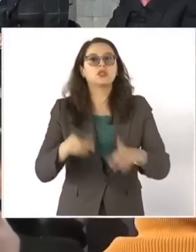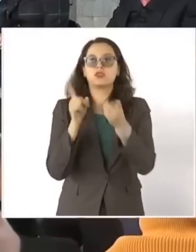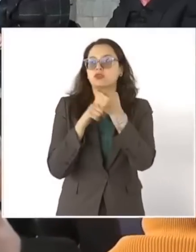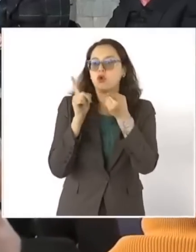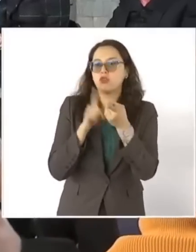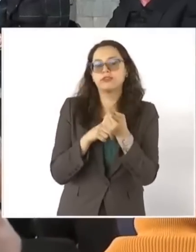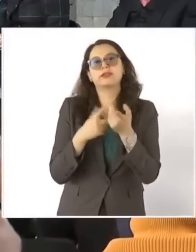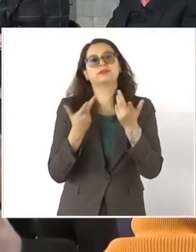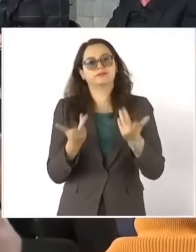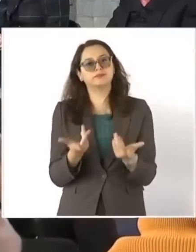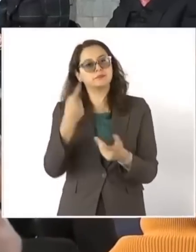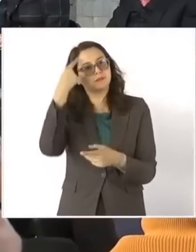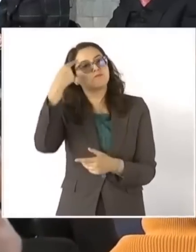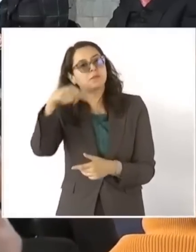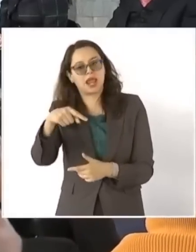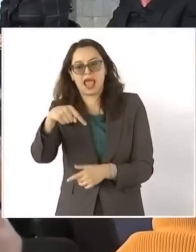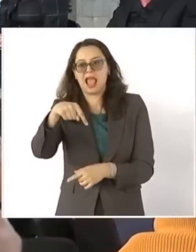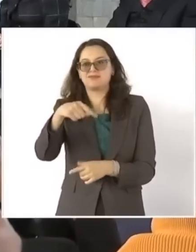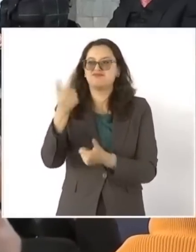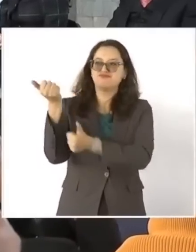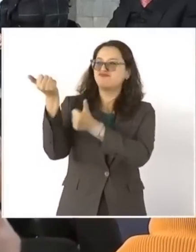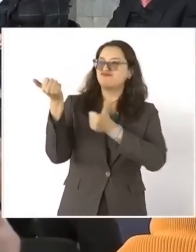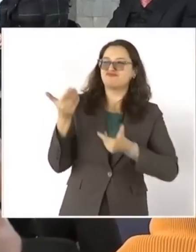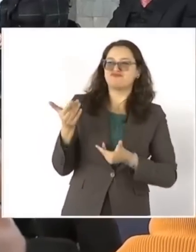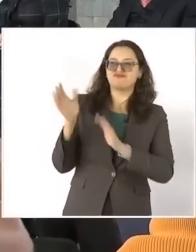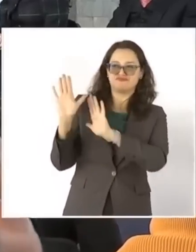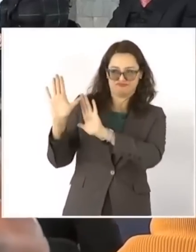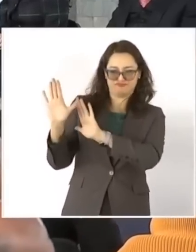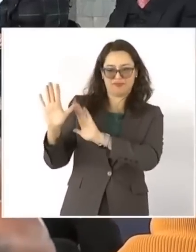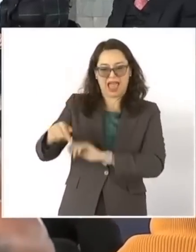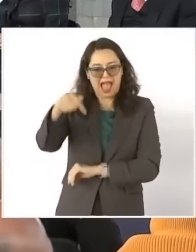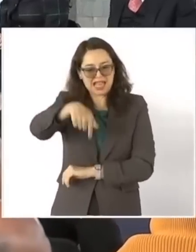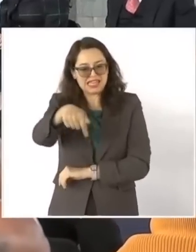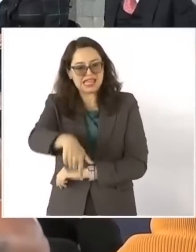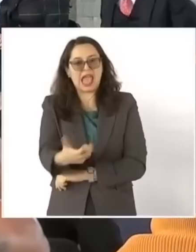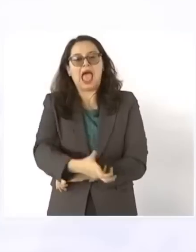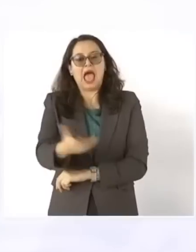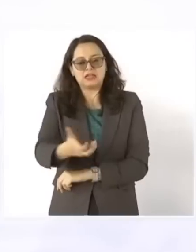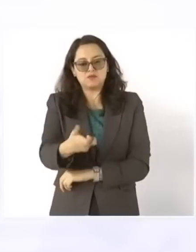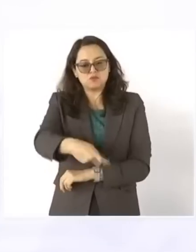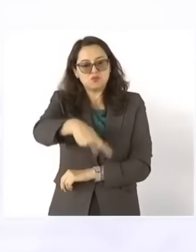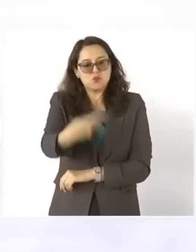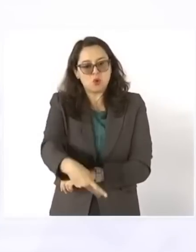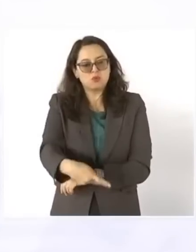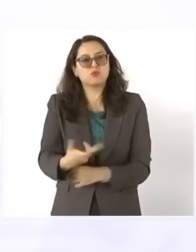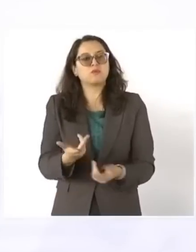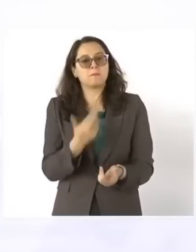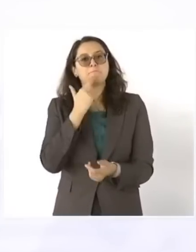necesitamos para que se den estos incentivos para que haya una proveeduría nacional y disminuyan de